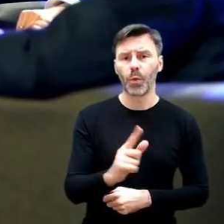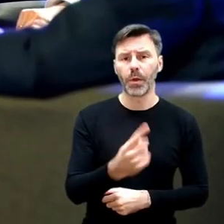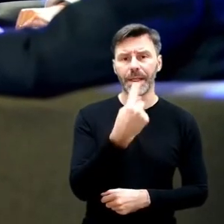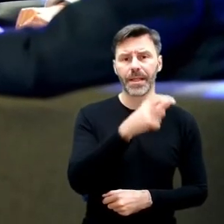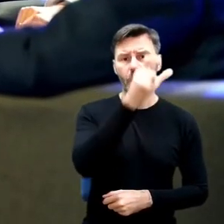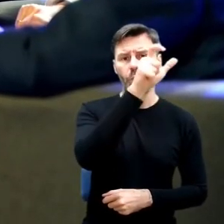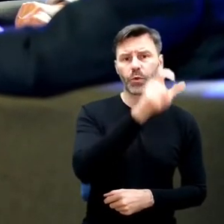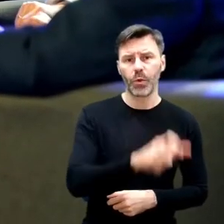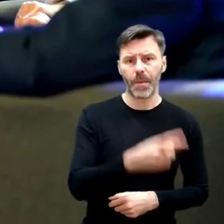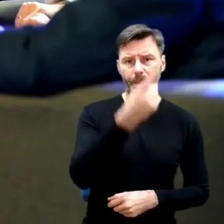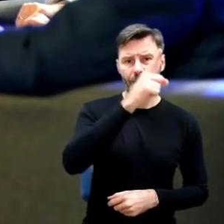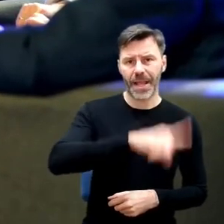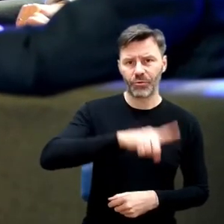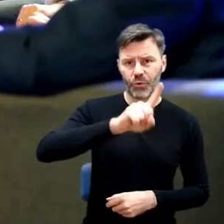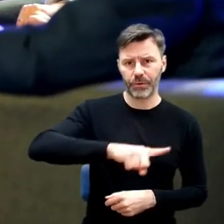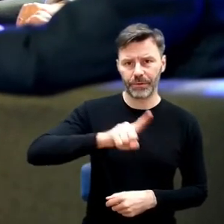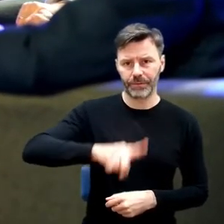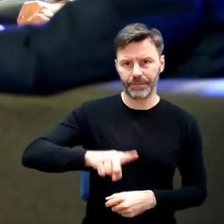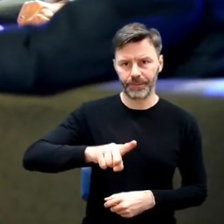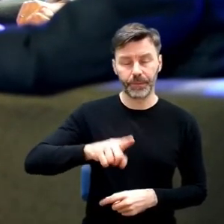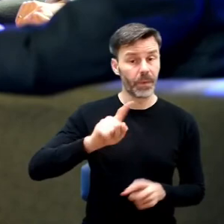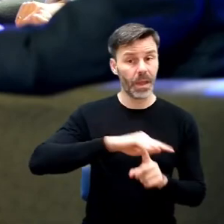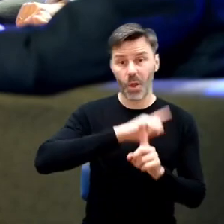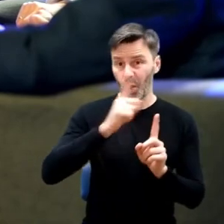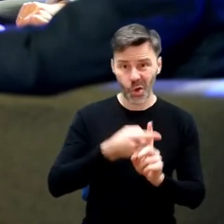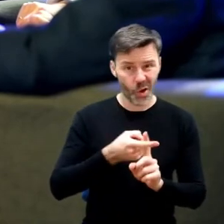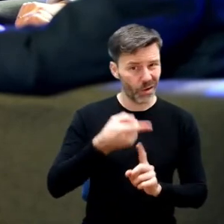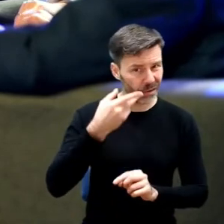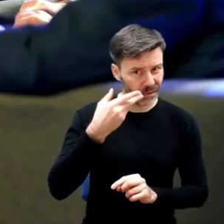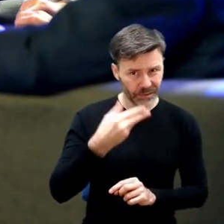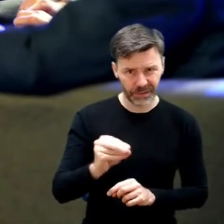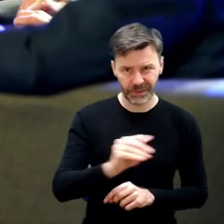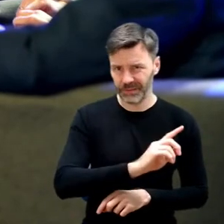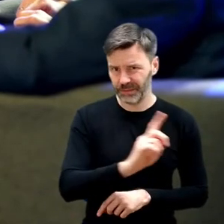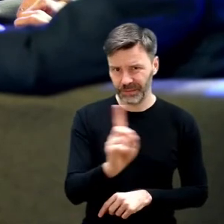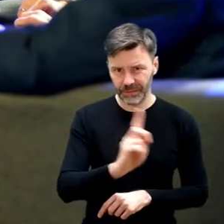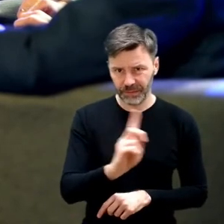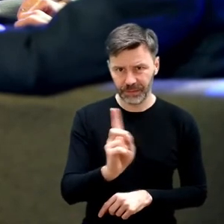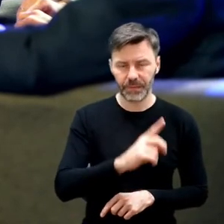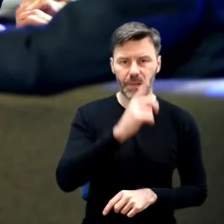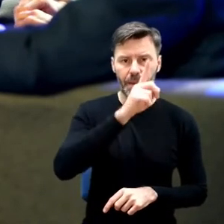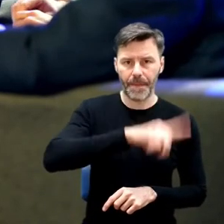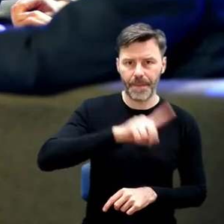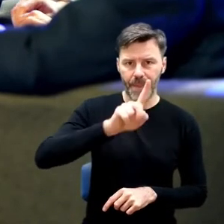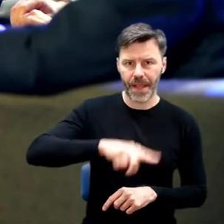czyli to nie jest na cały rok, to nie jest na wszystkie lokale, czyli to jest 300 zł na Kowalskiego miesięcznie,